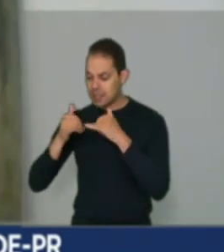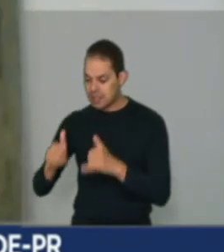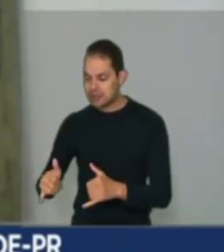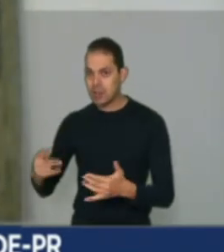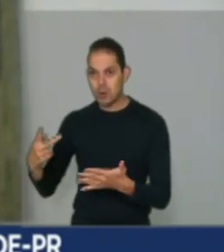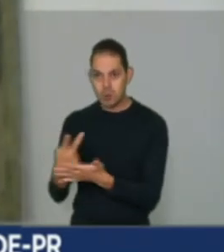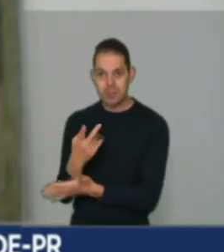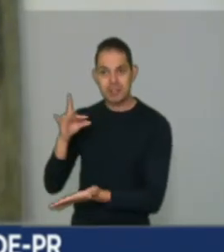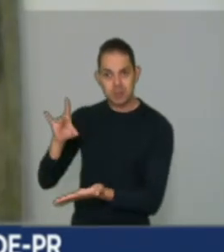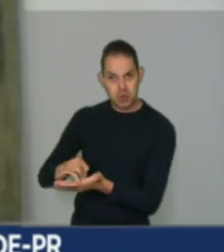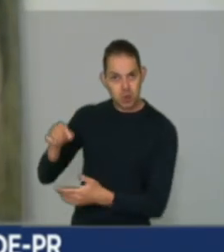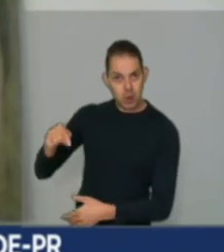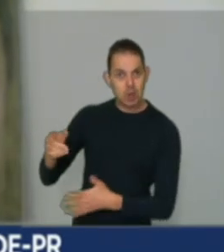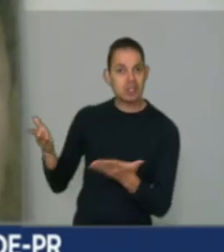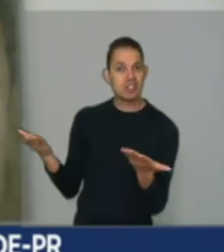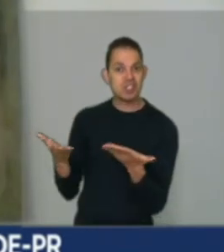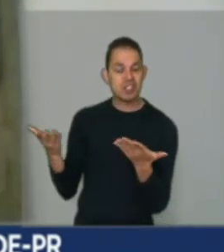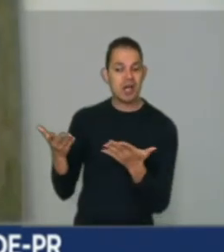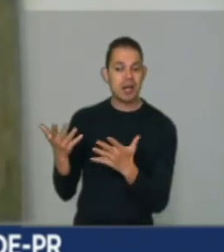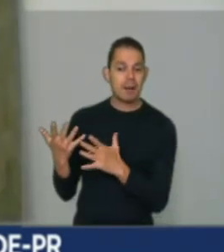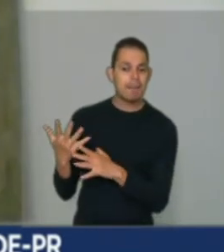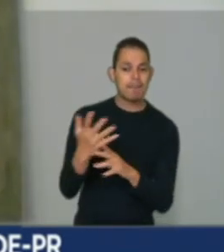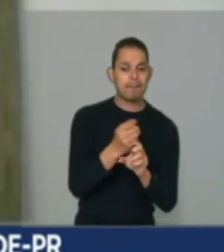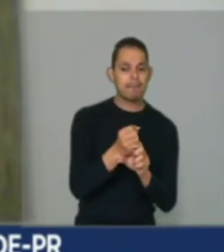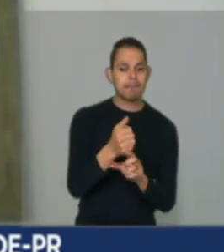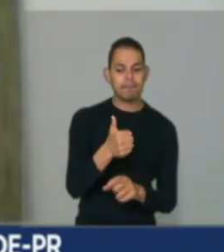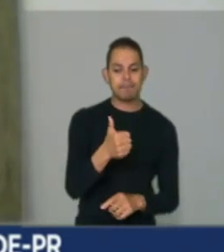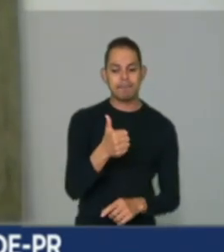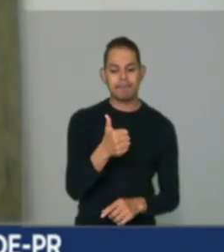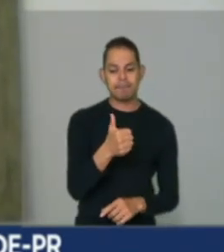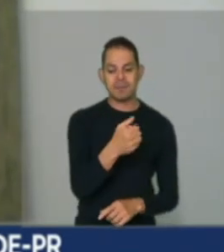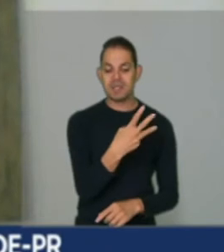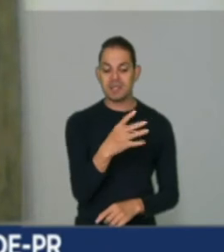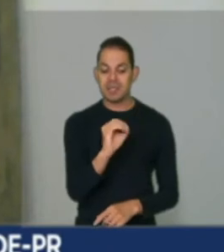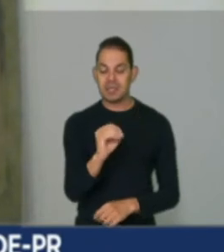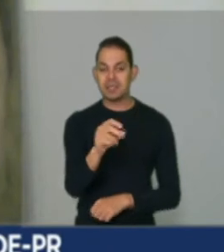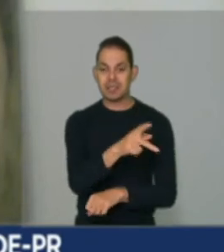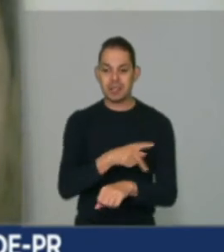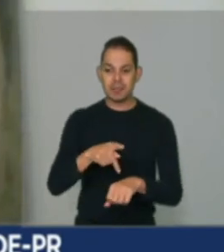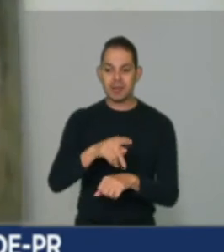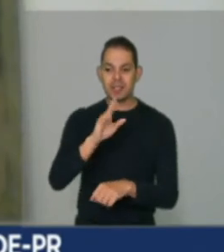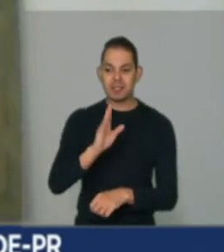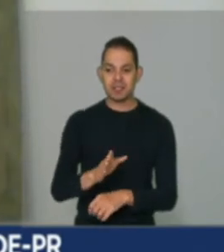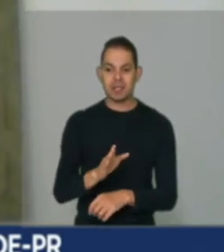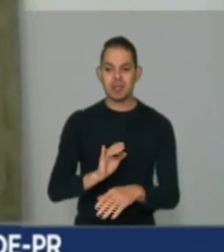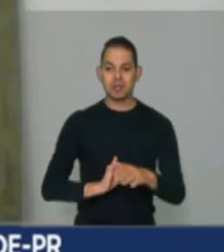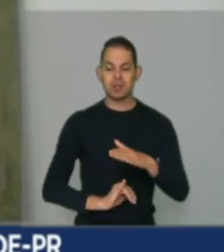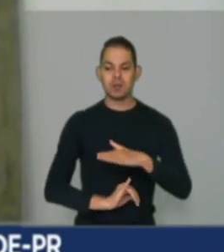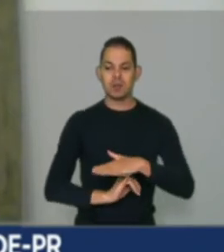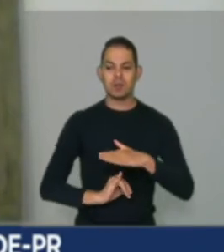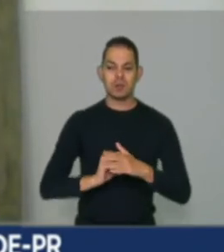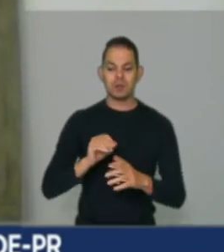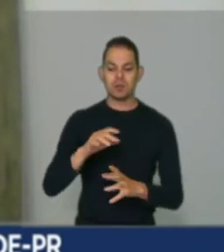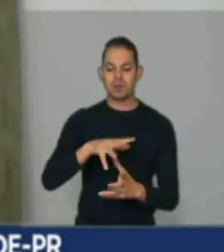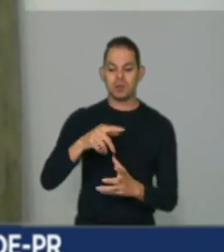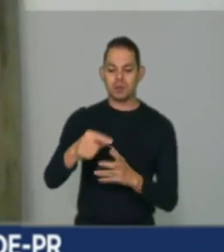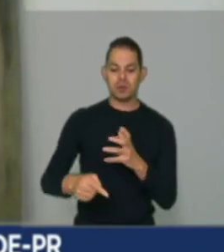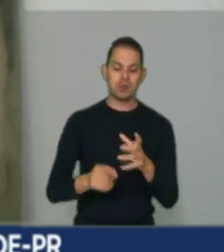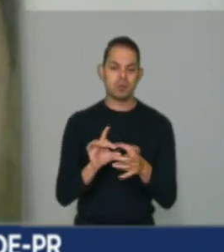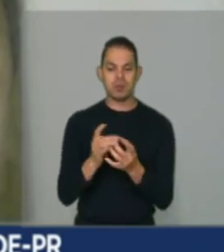REALIDADE HOJE EM MAIS DE 30 PAÍSES, SEGUNDO O INSTITUTO INTERNACIONAL PARA A DEMOCRACIA E A ASSISTÊNCIA